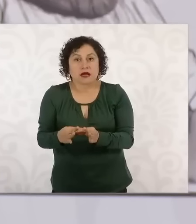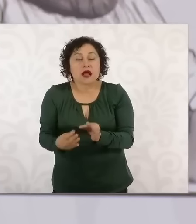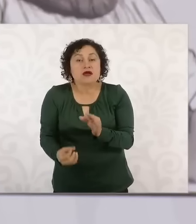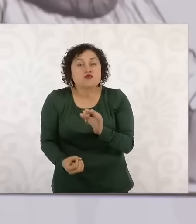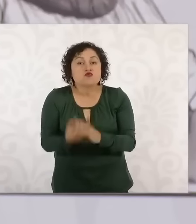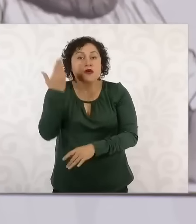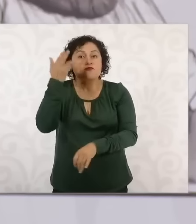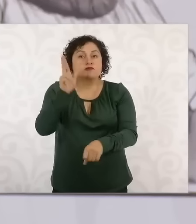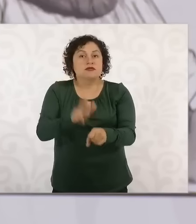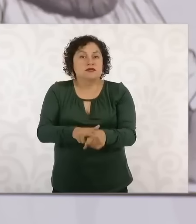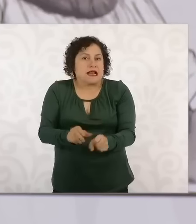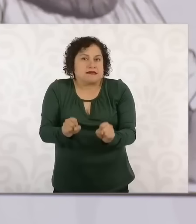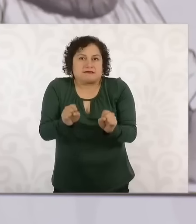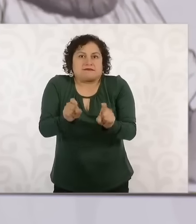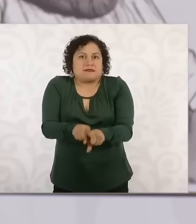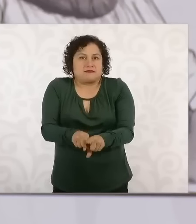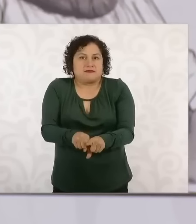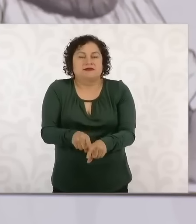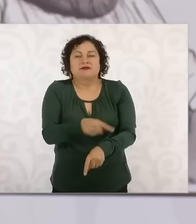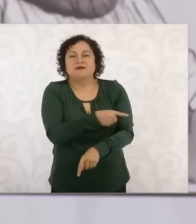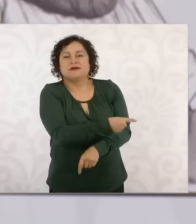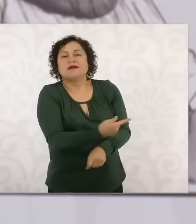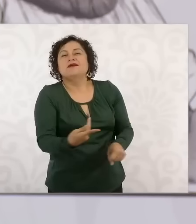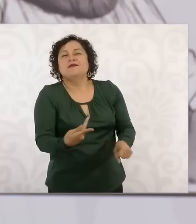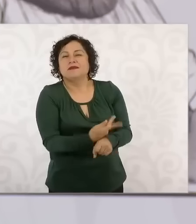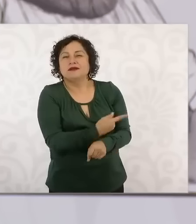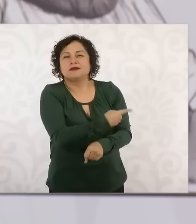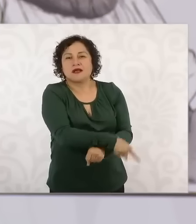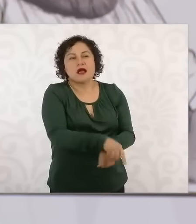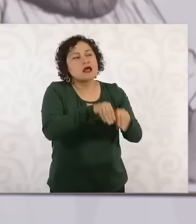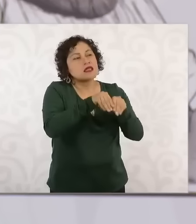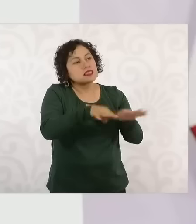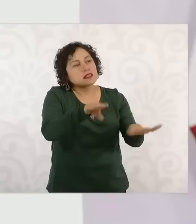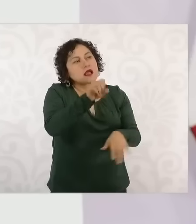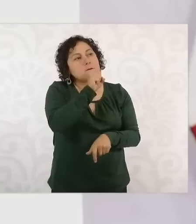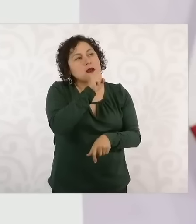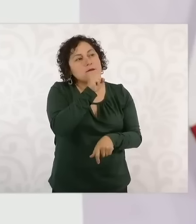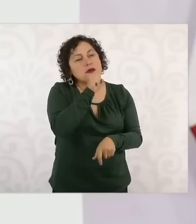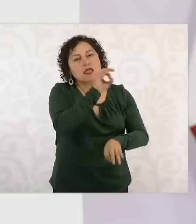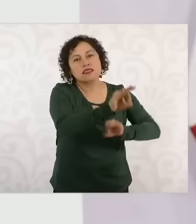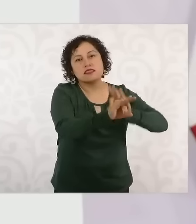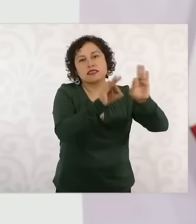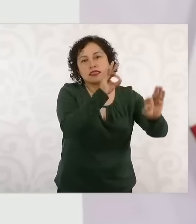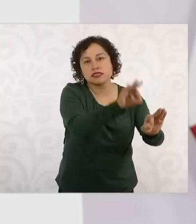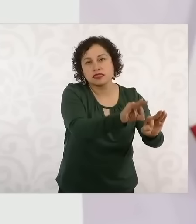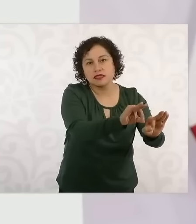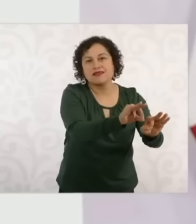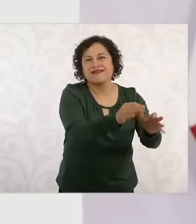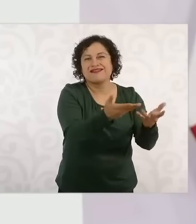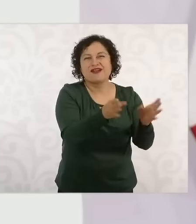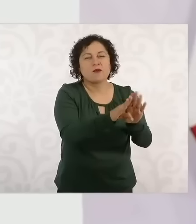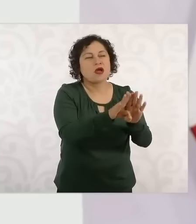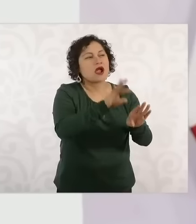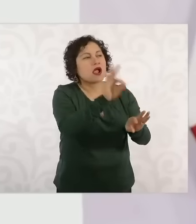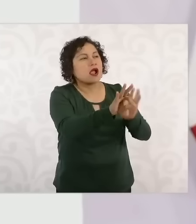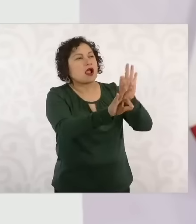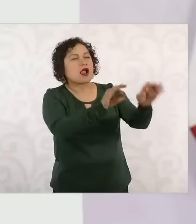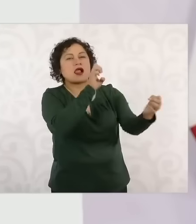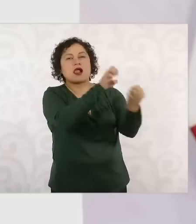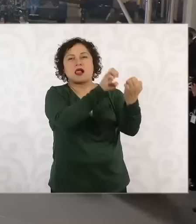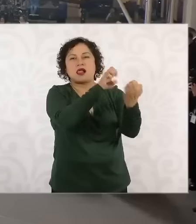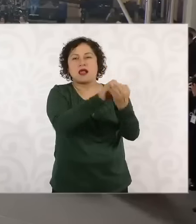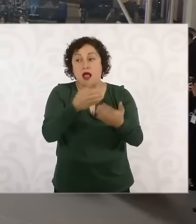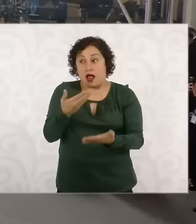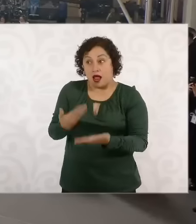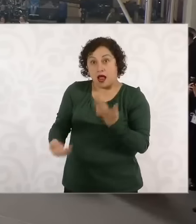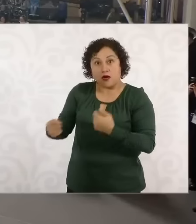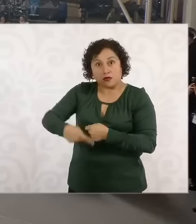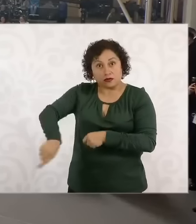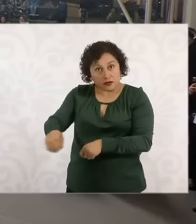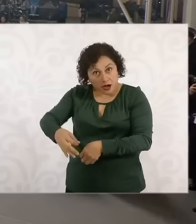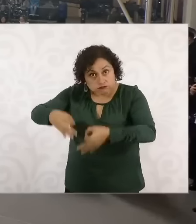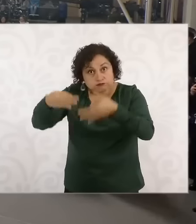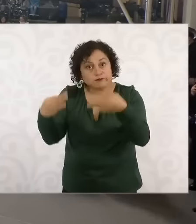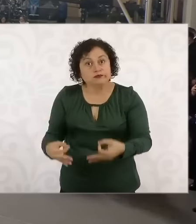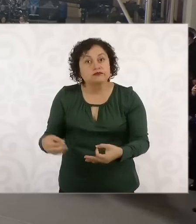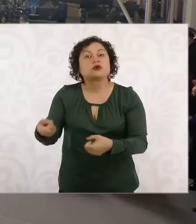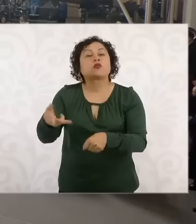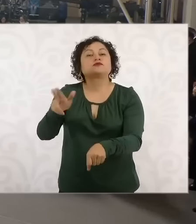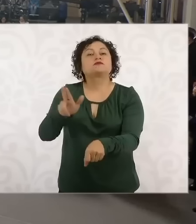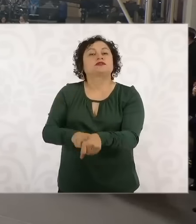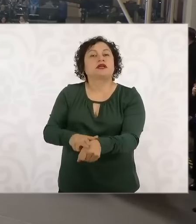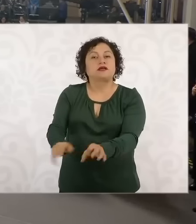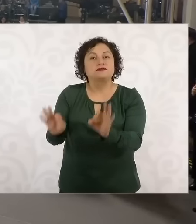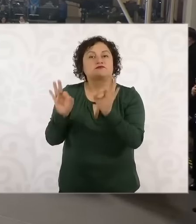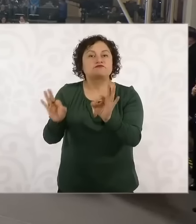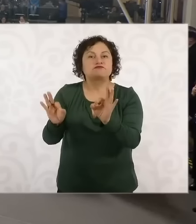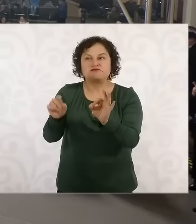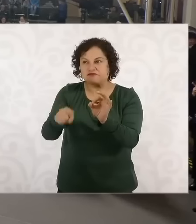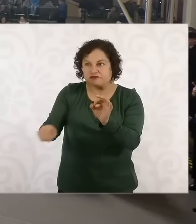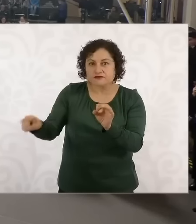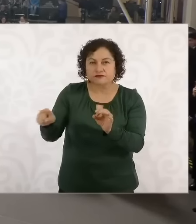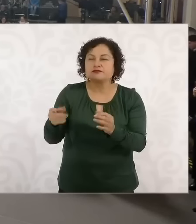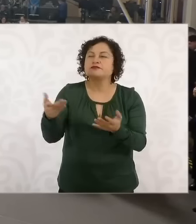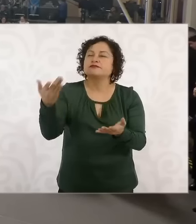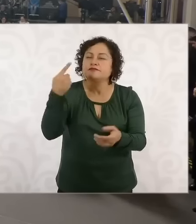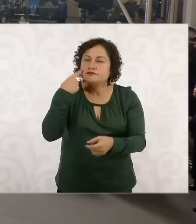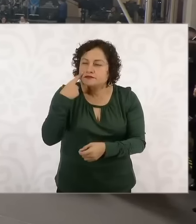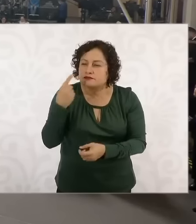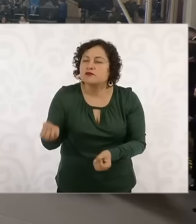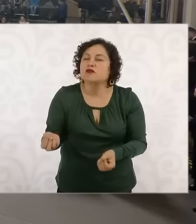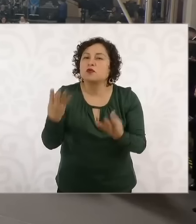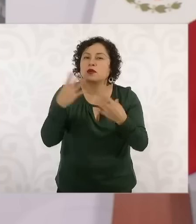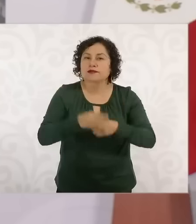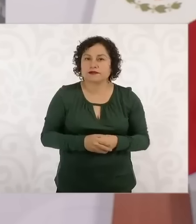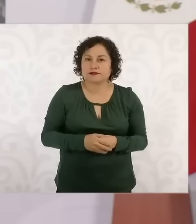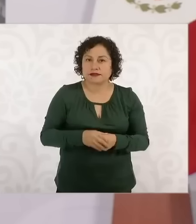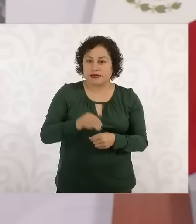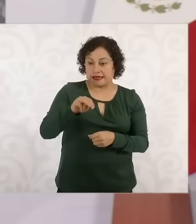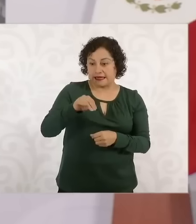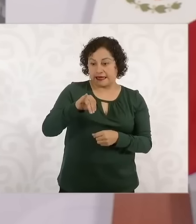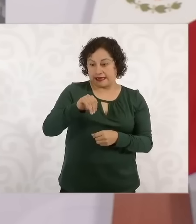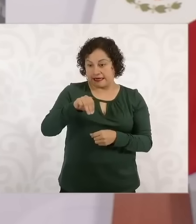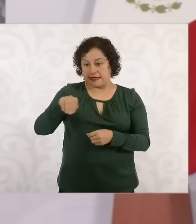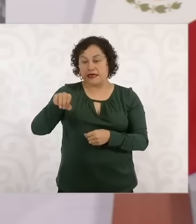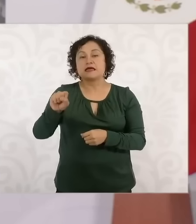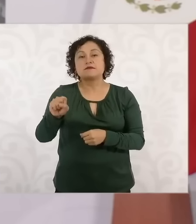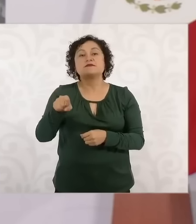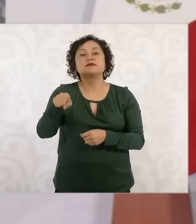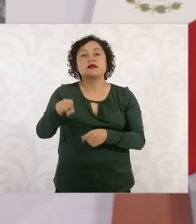era la propaganda de Seguro Popular. Fíjense nada más en el IMS, o sea, 40,000 camas